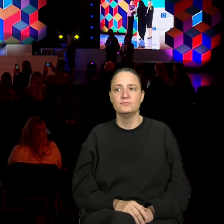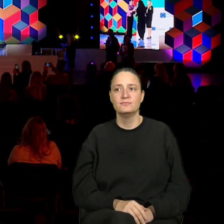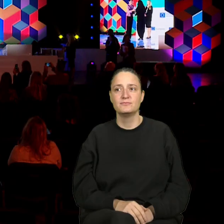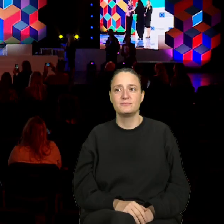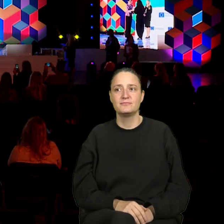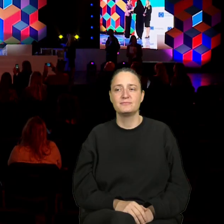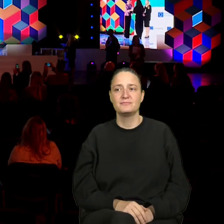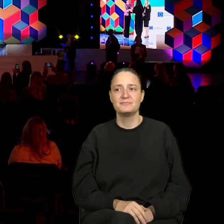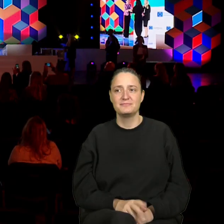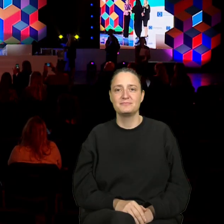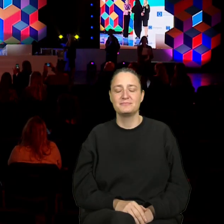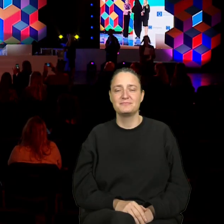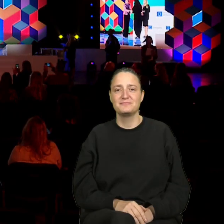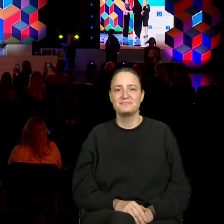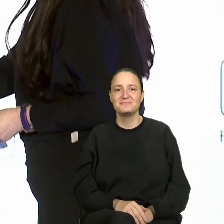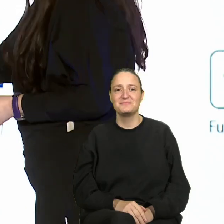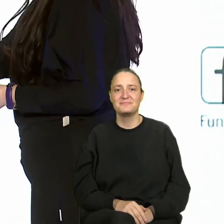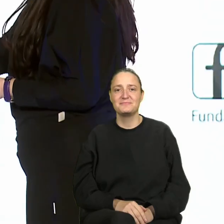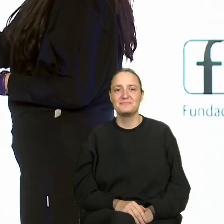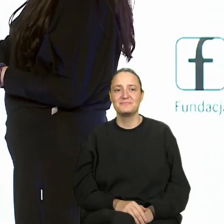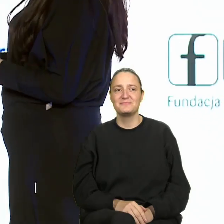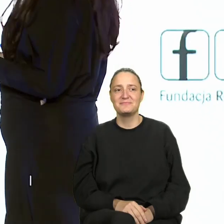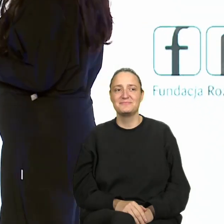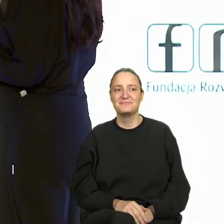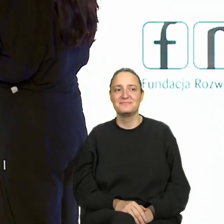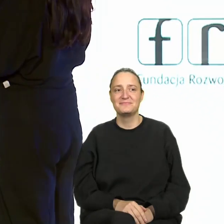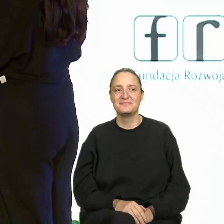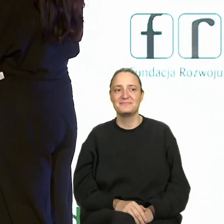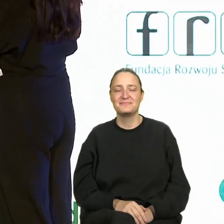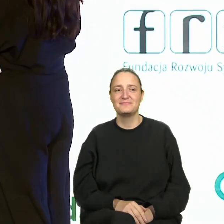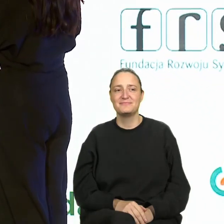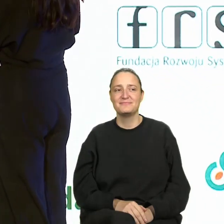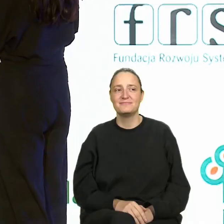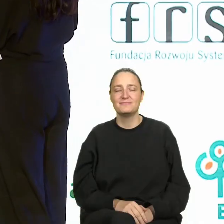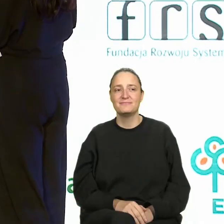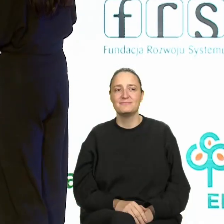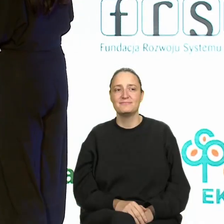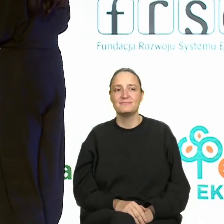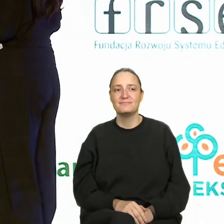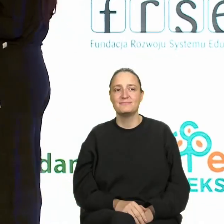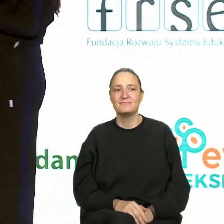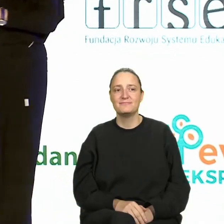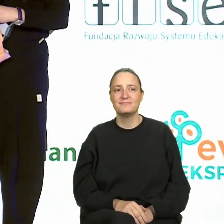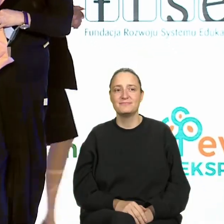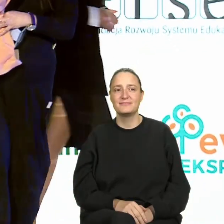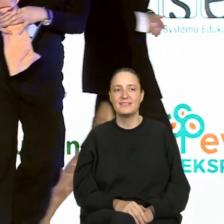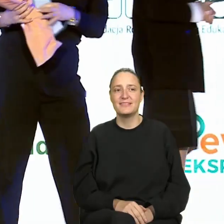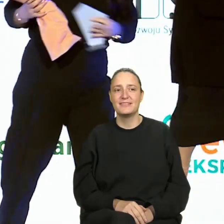Gdybyśmy go zbadali na wejściu i na wyjściu, to widzielibyśmy całą konwersję wewnętrzną. Dziękujemy bardzo serdecznie. Brawa.